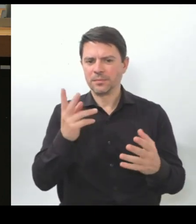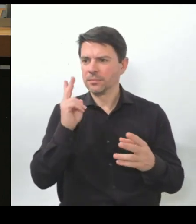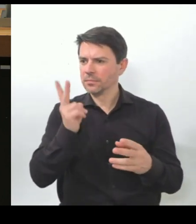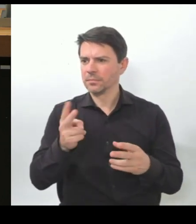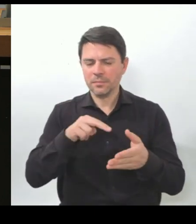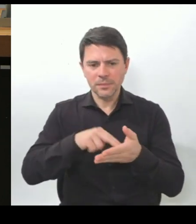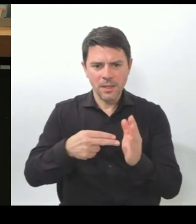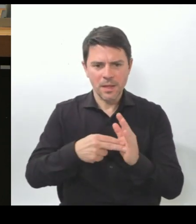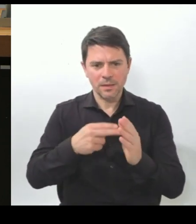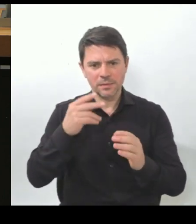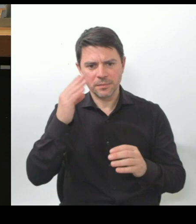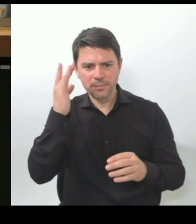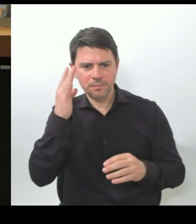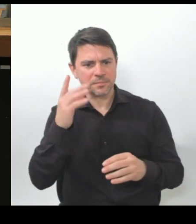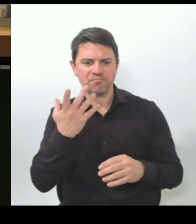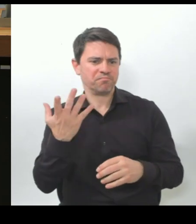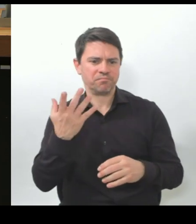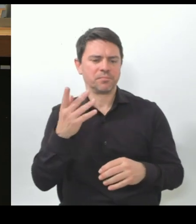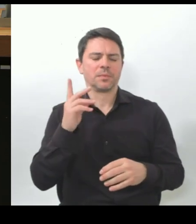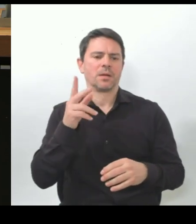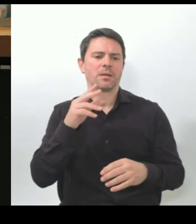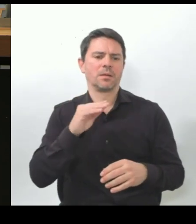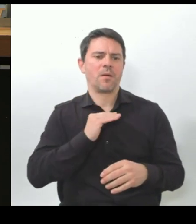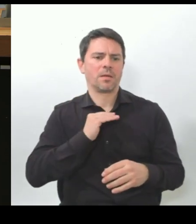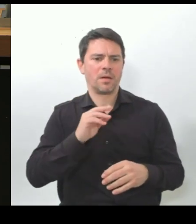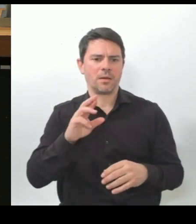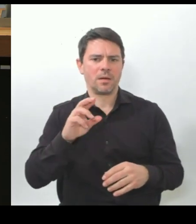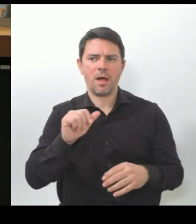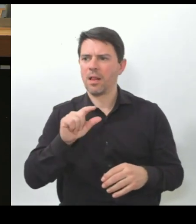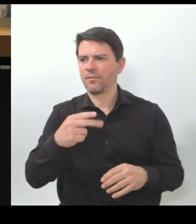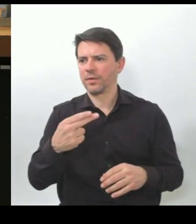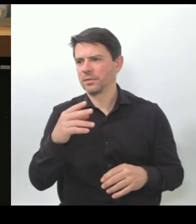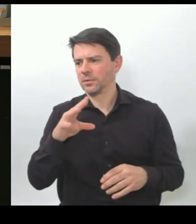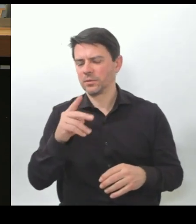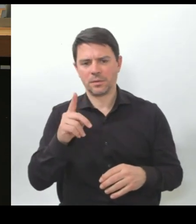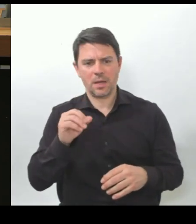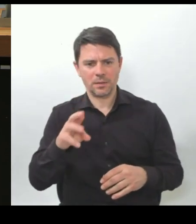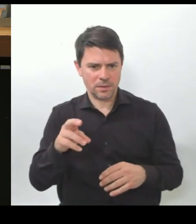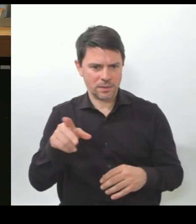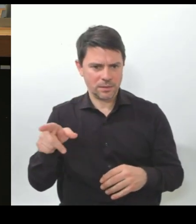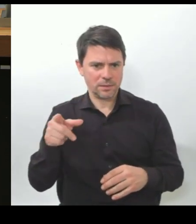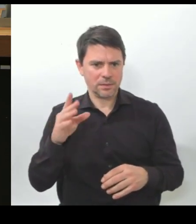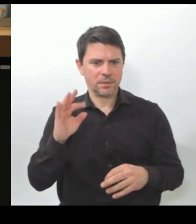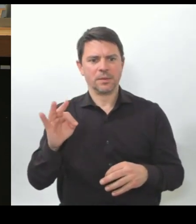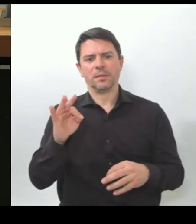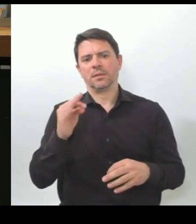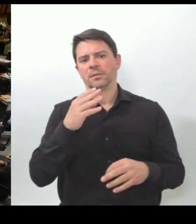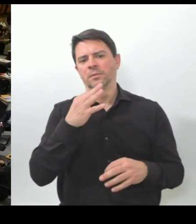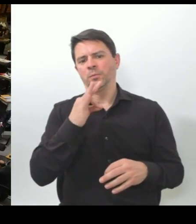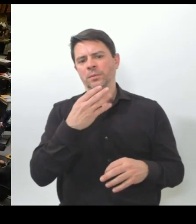gedacht haben wir vor 14 Tagen, hilft aber nicht weiter. Solange dieser Stuhl da vorne grün besetzt ist Danke.(Beifall) (Rednerwechsel)